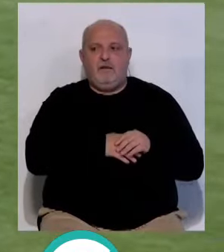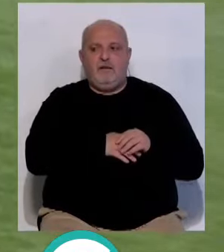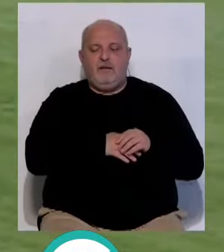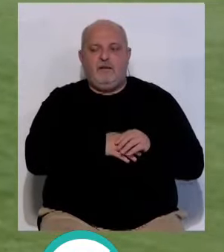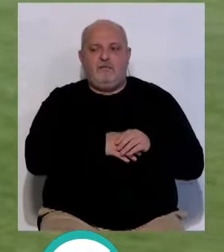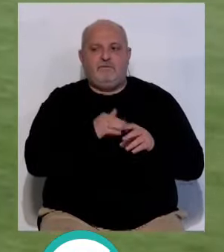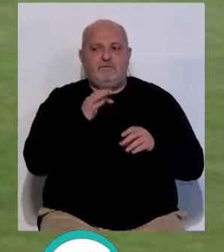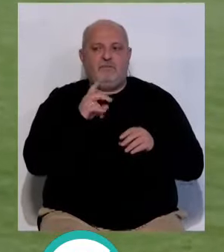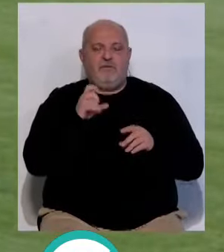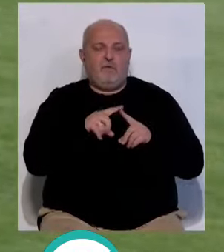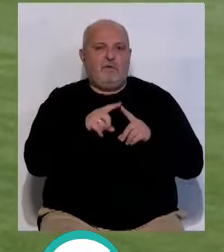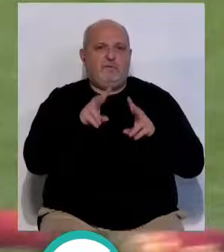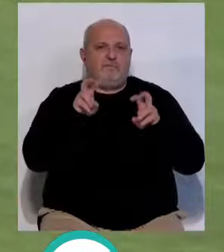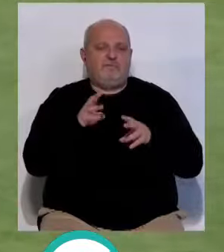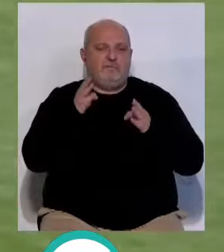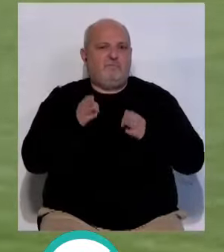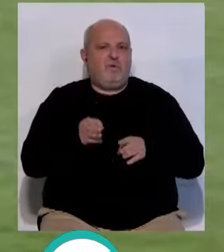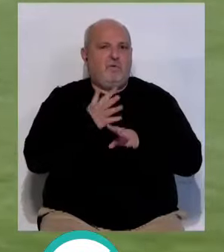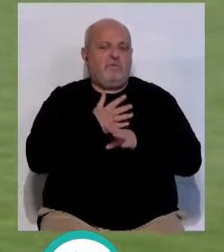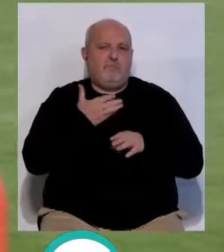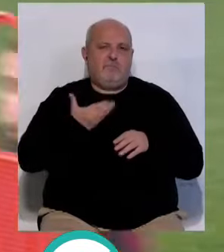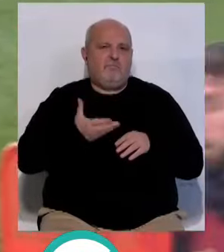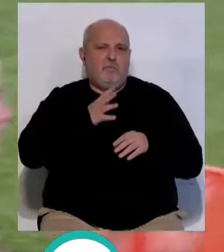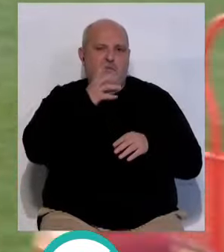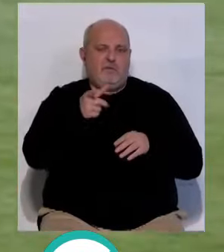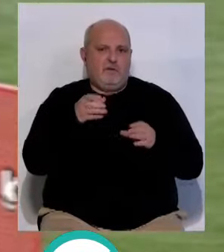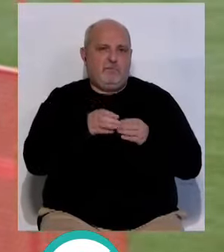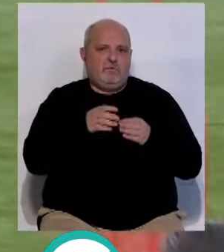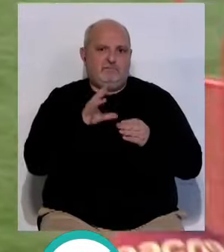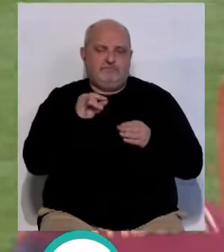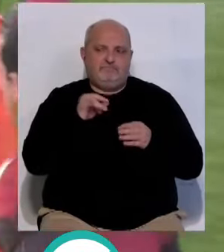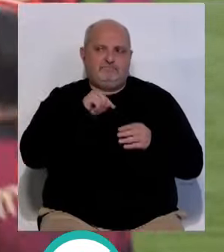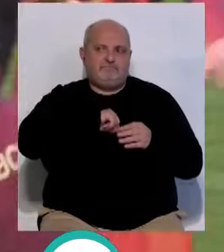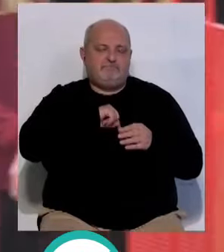emeterio es de de los jugadores fundamentales en este equipo para mí los jugadores fundamentales